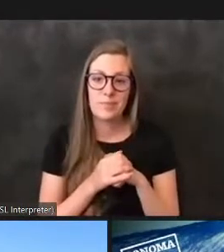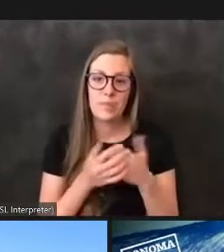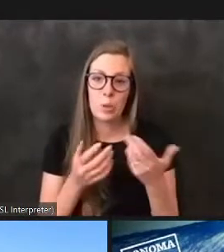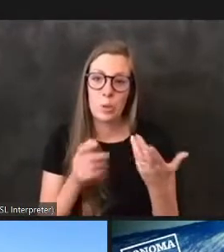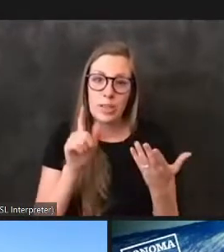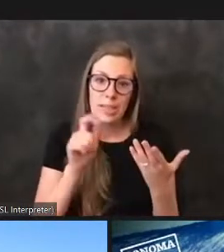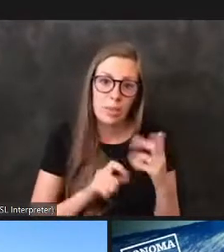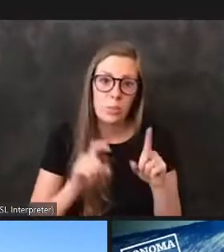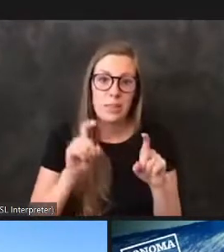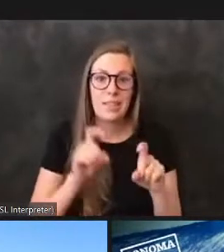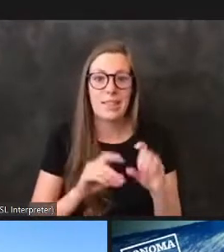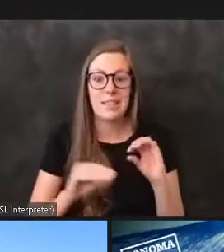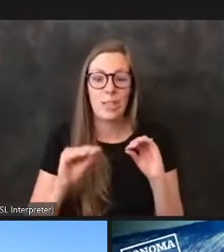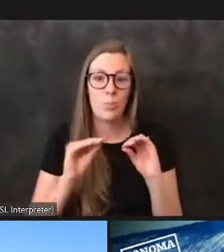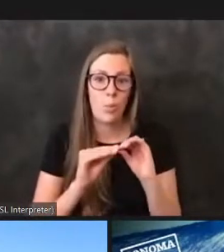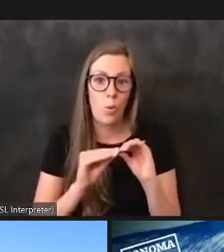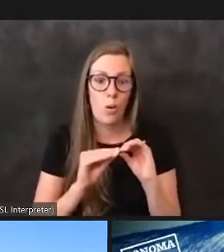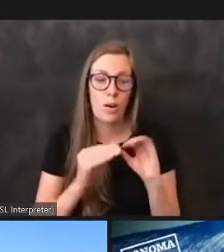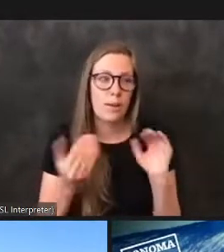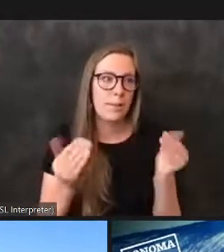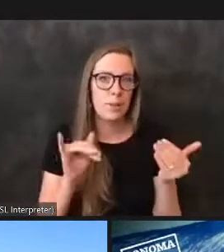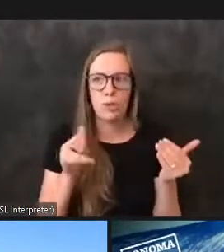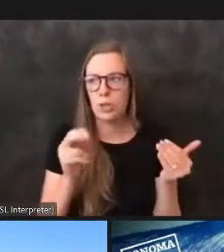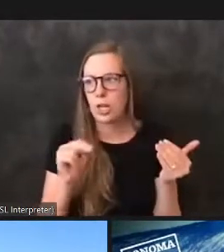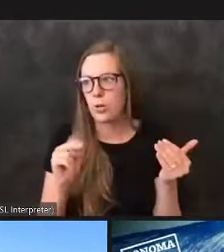Todavía no estamos obteniendo tan claramente como lo estamos haciendo.